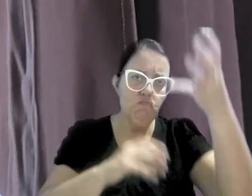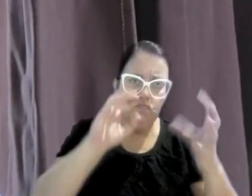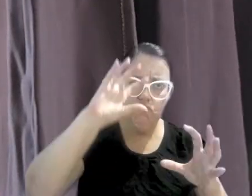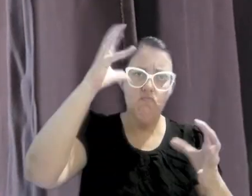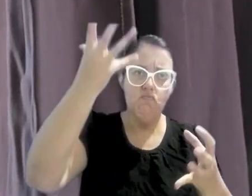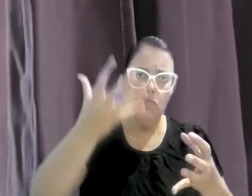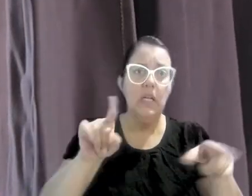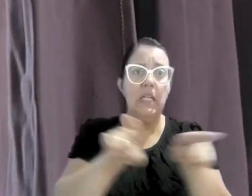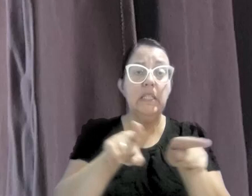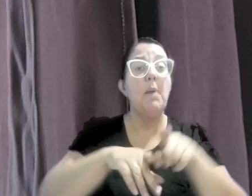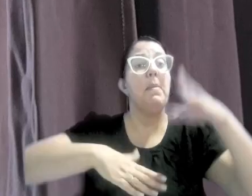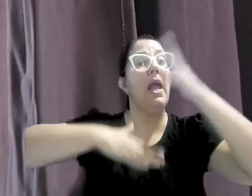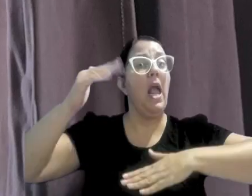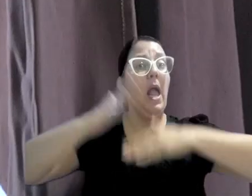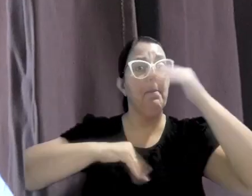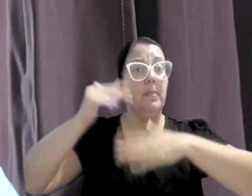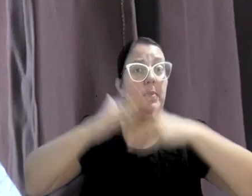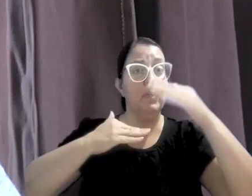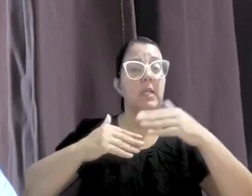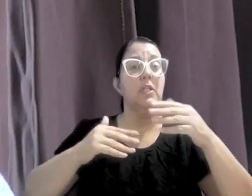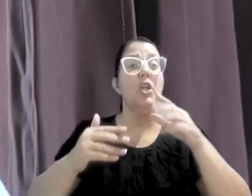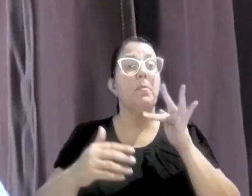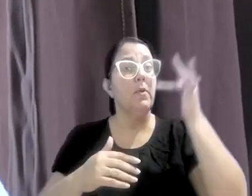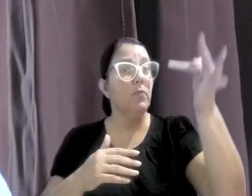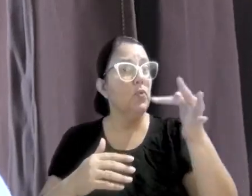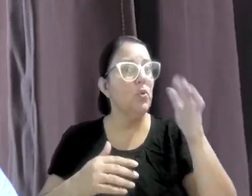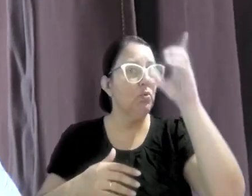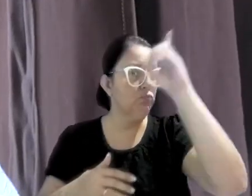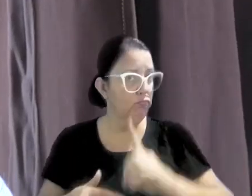e de modo a qualificar a atuação deles na busca por seus direitos.